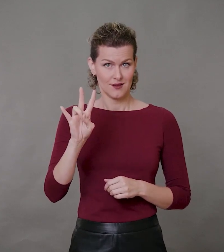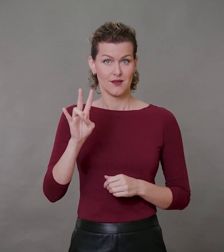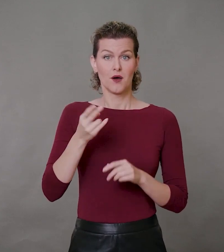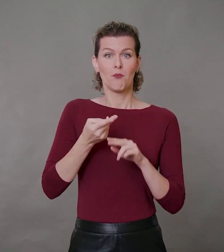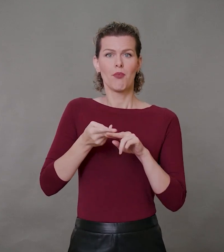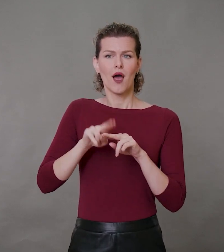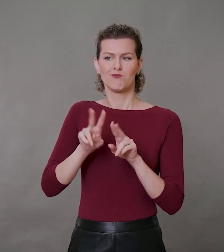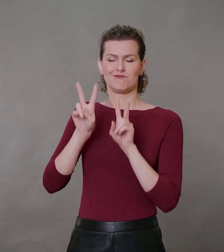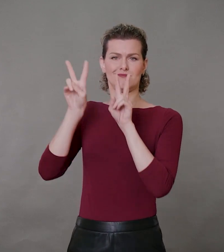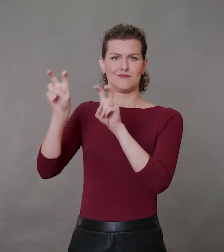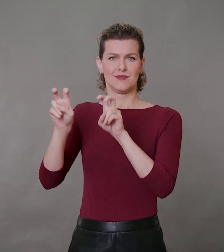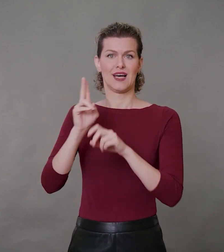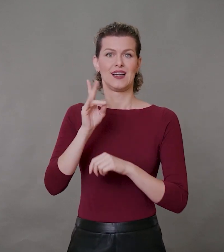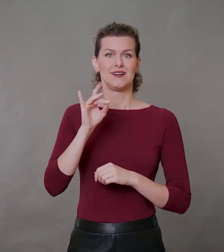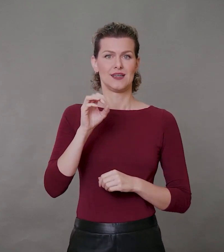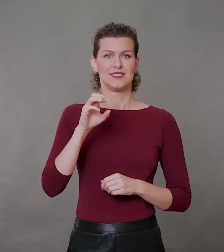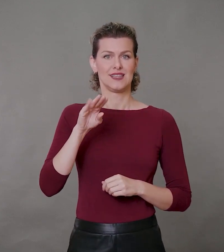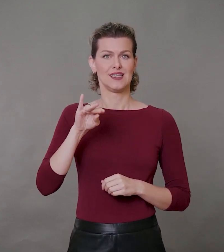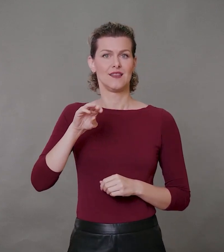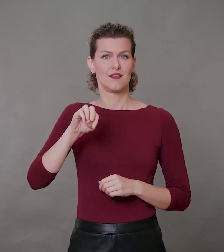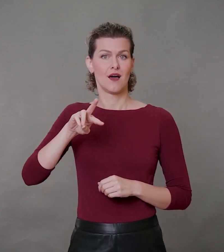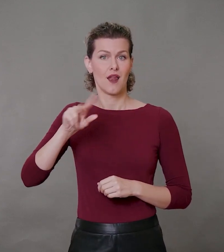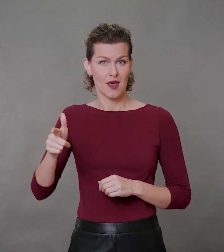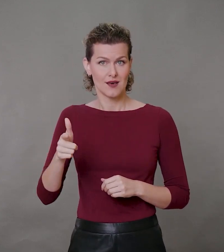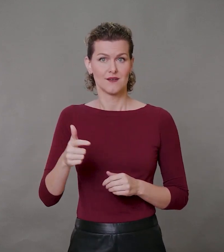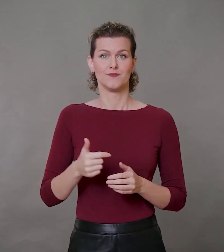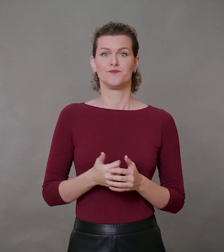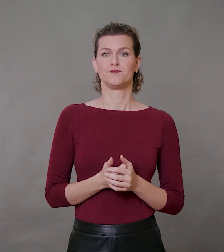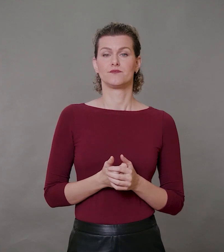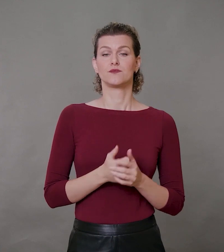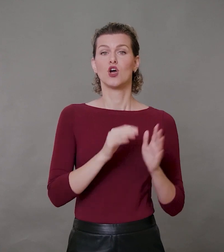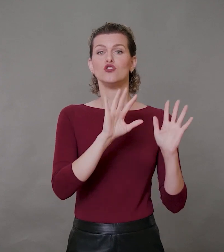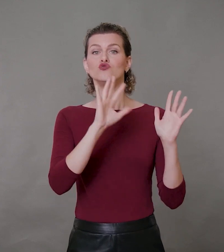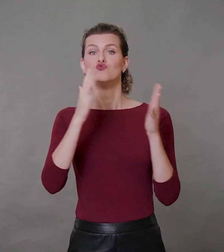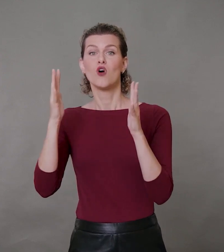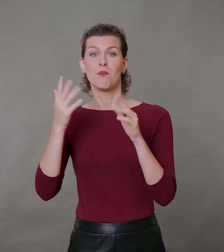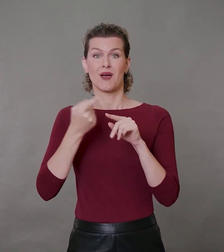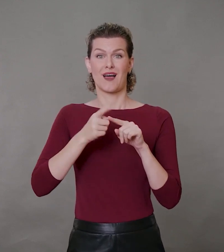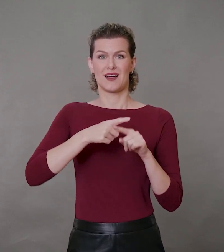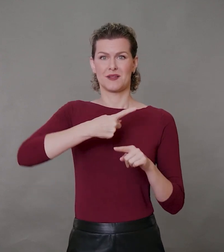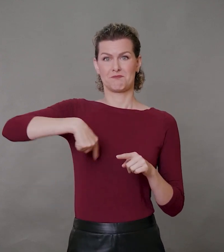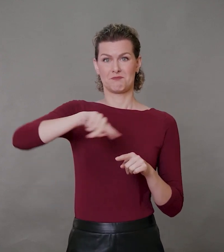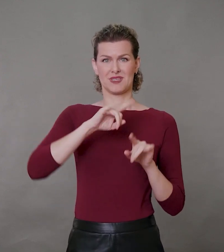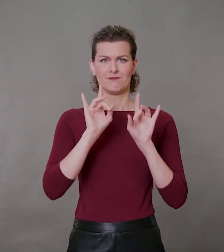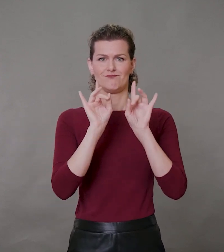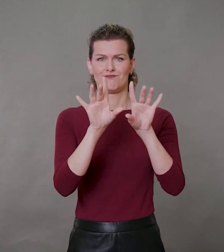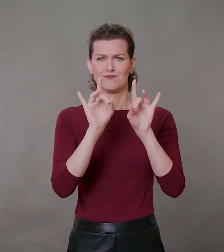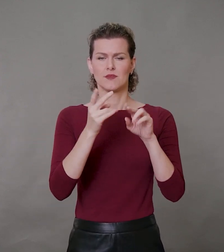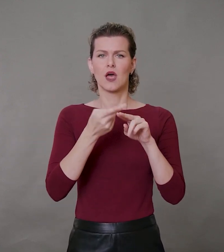поэтому его и называли Креститель. События, о которых мы расскажем,